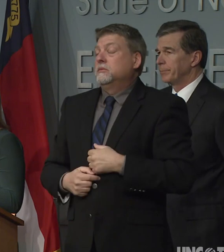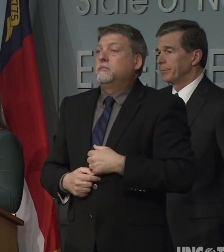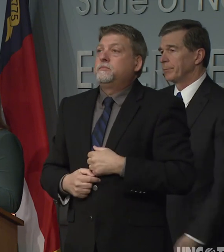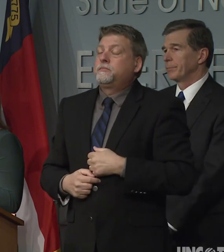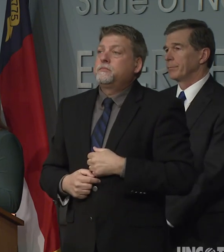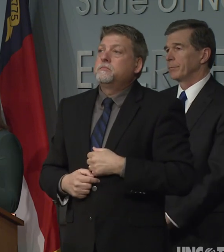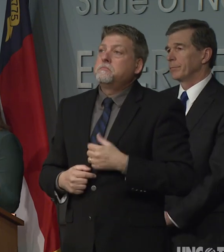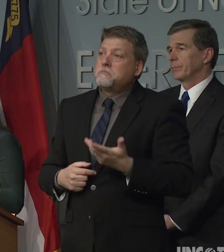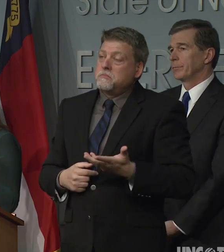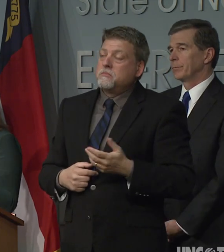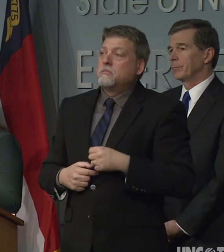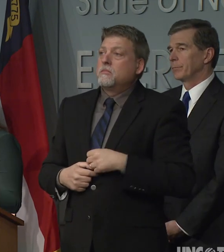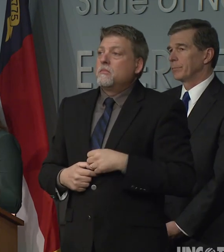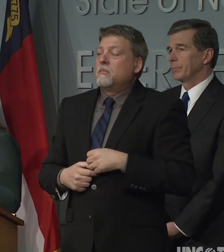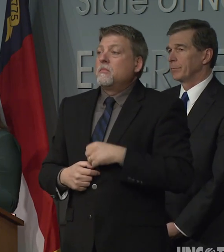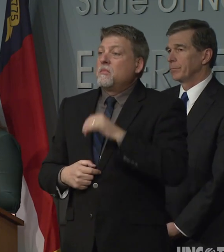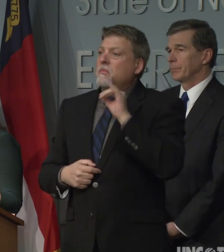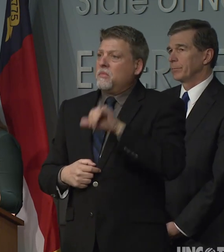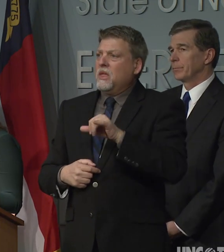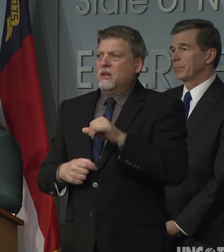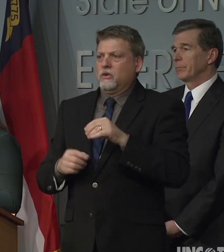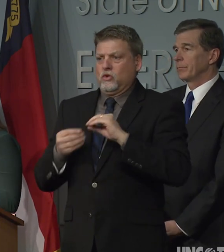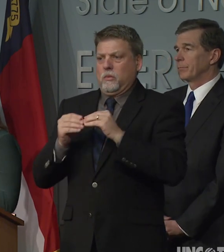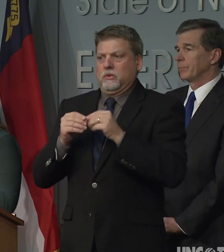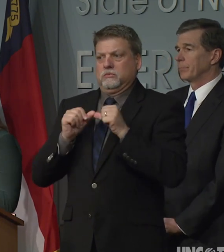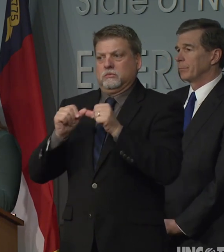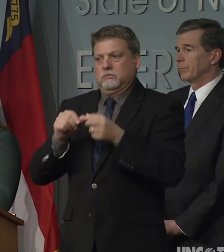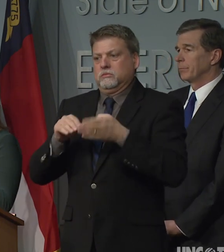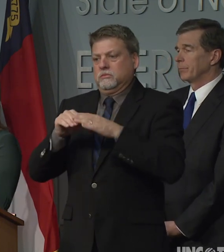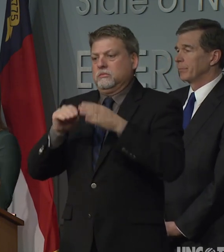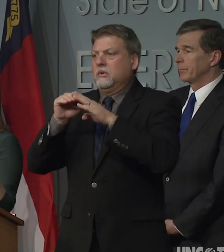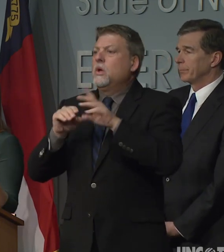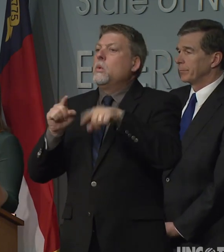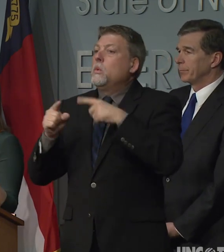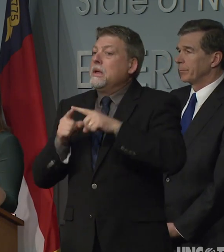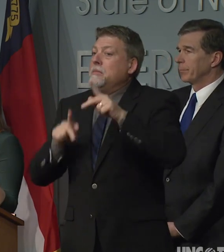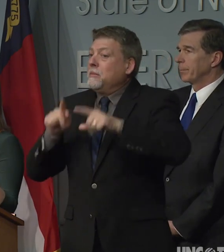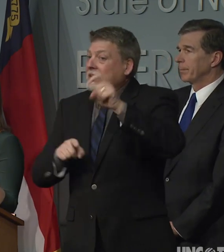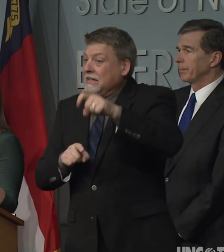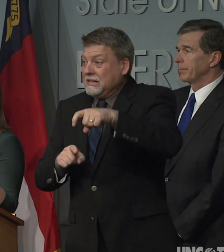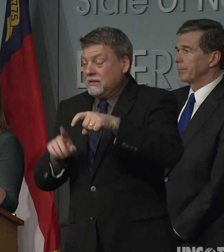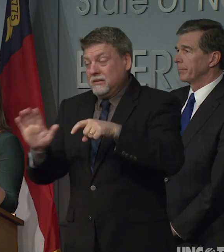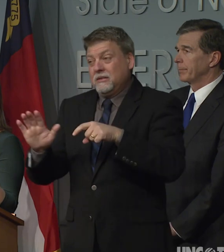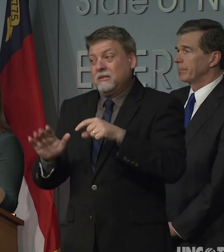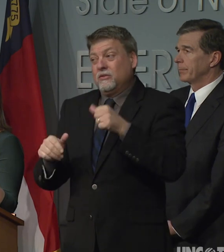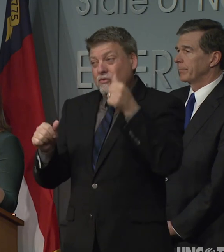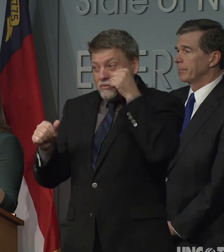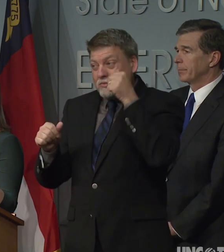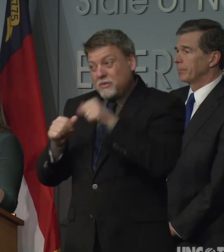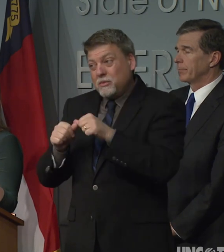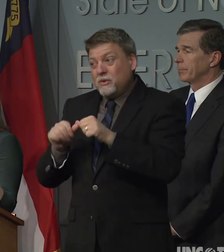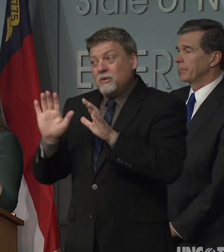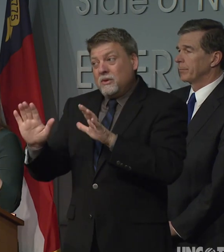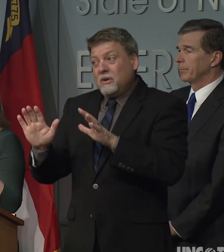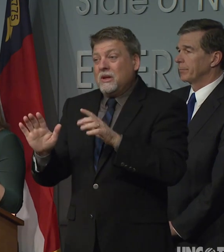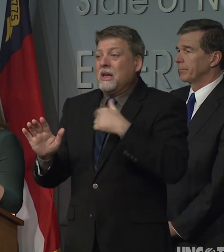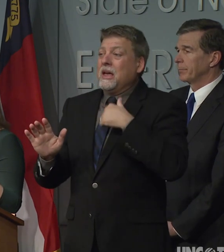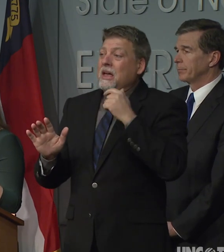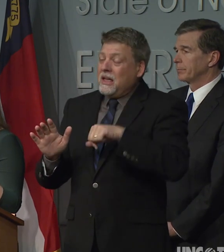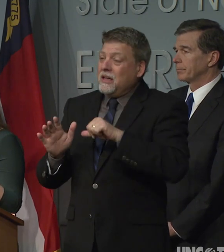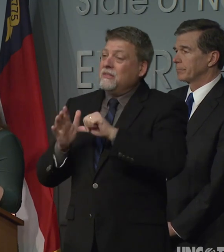más de quinientas pruebas en este momento, y esto continuará acelerándose según lo necesitan las personas también nosotros